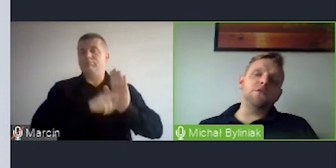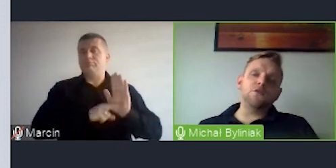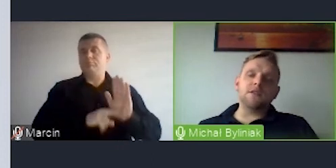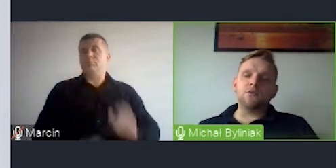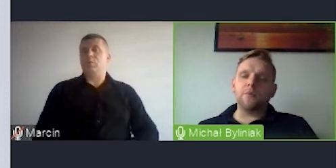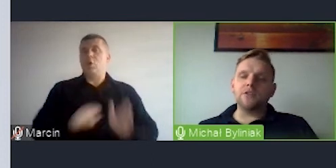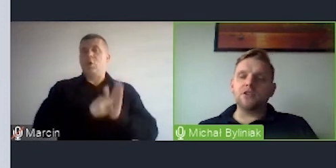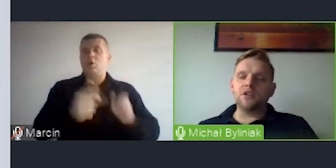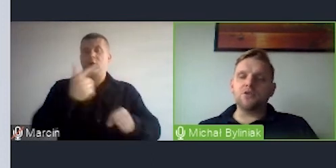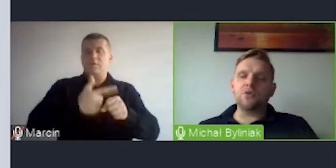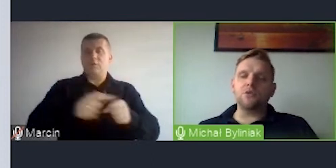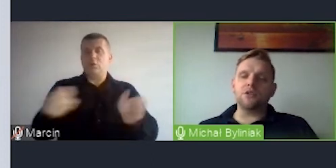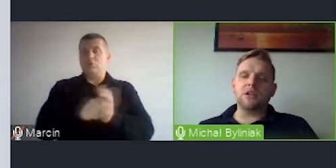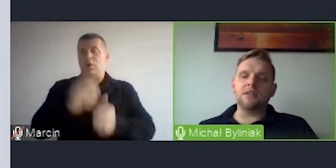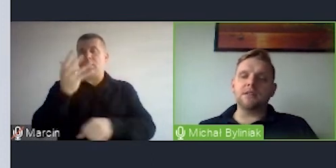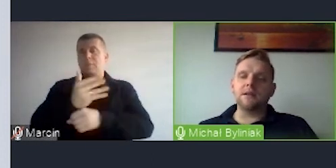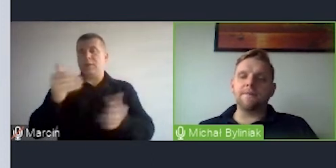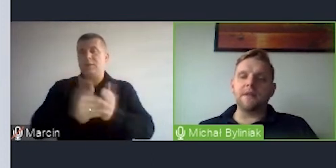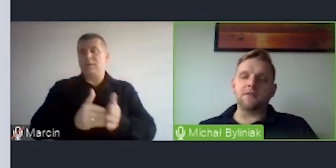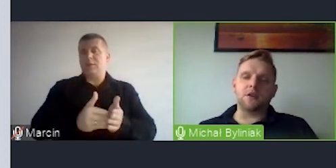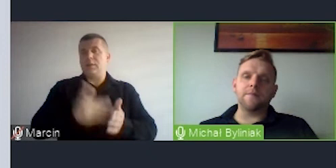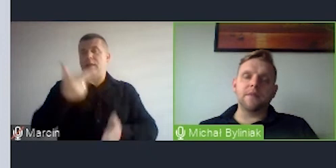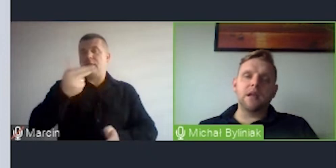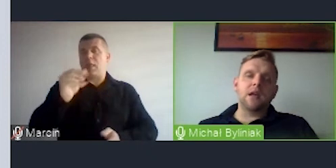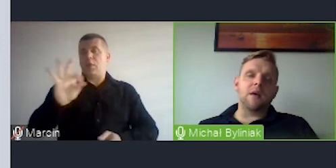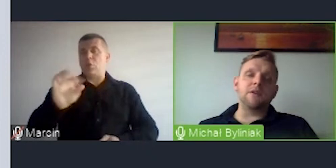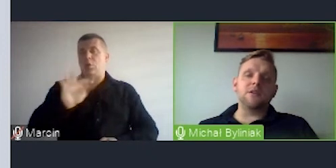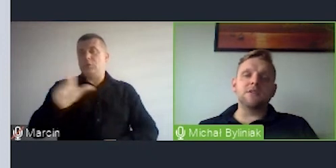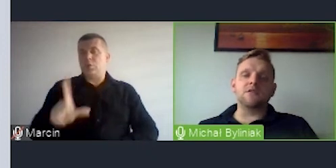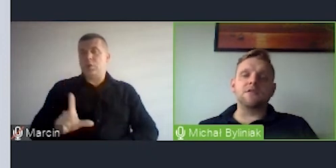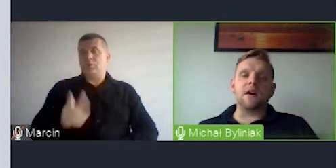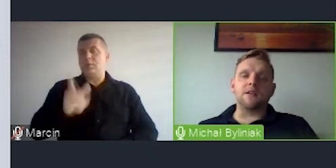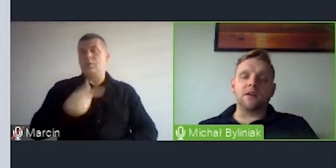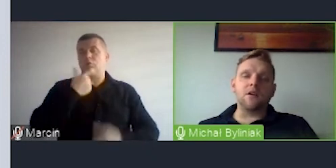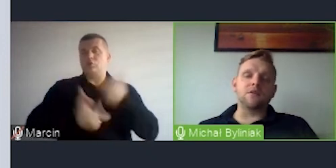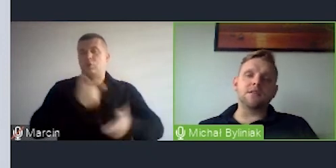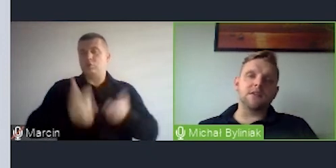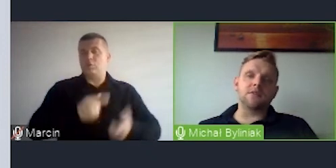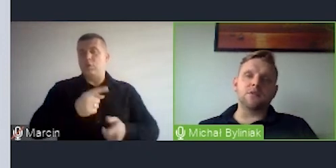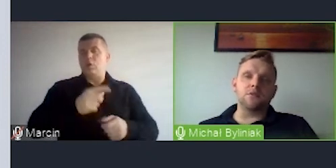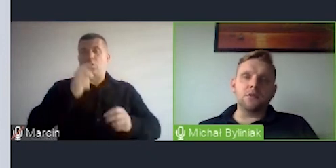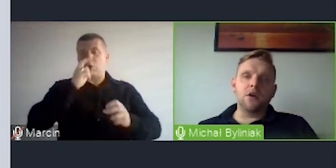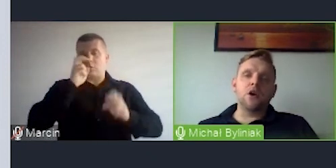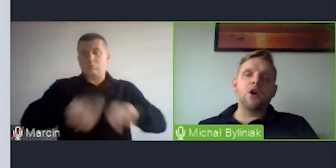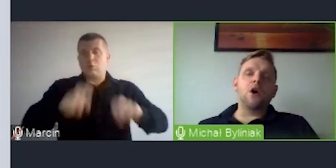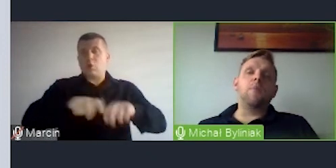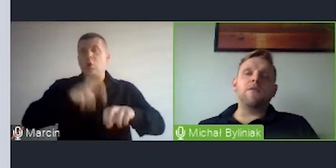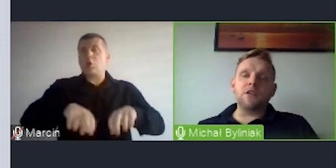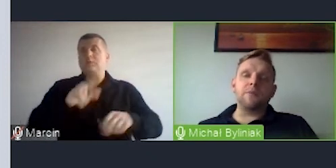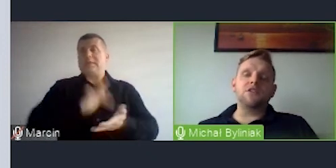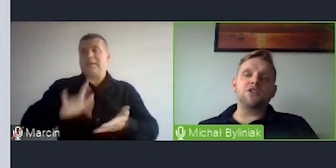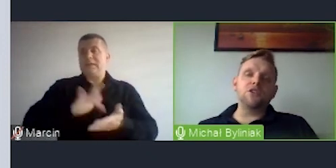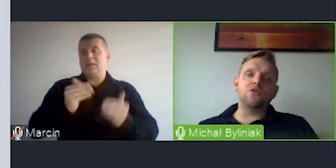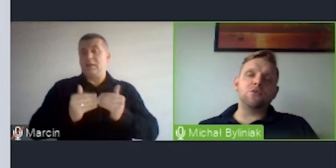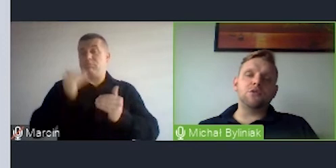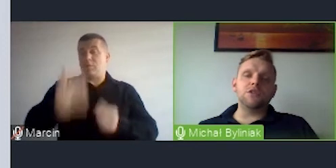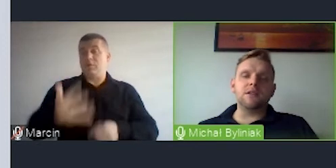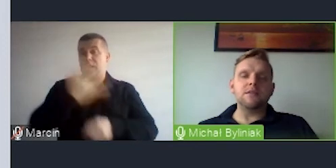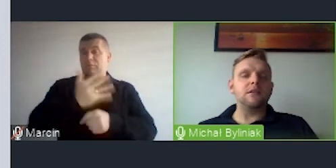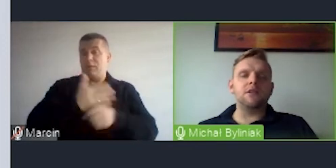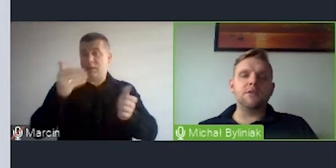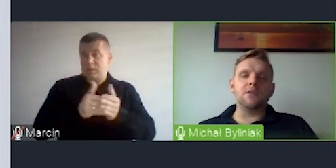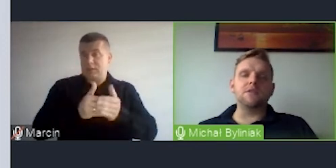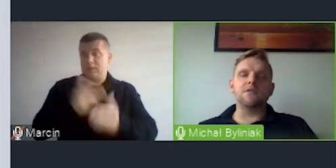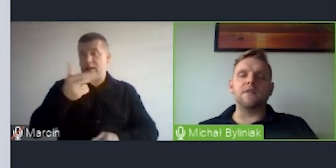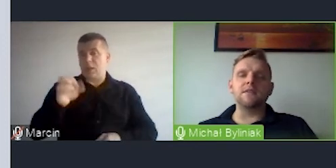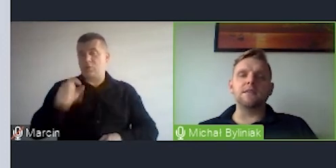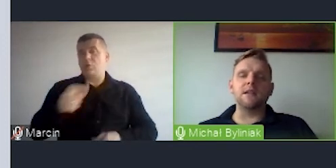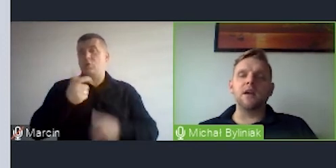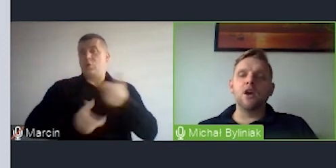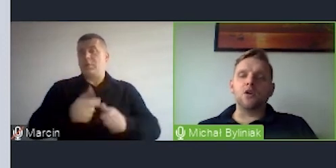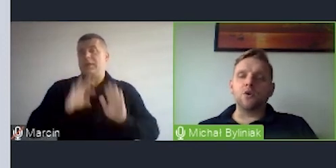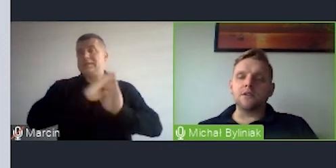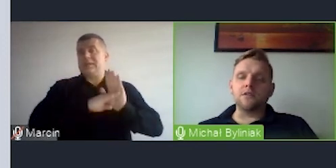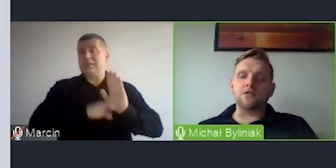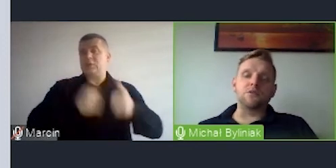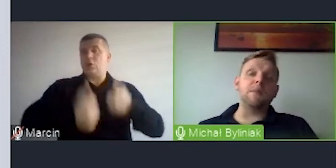Od 20 000 do 50 000 netto będziemy stosowali rozeznanie rynku. Powyżej 50 000 netto będziemy stosowali zasadę konkurencyjności.